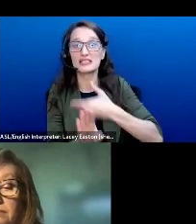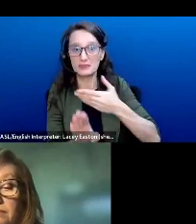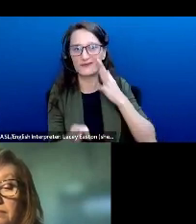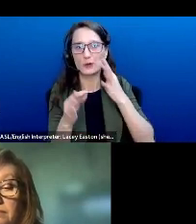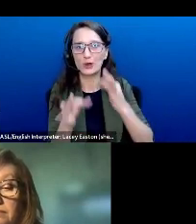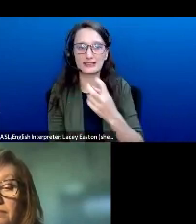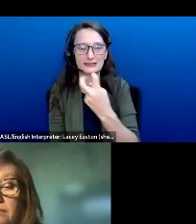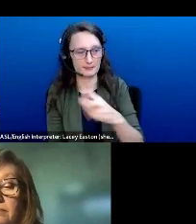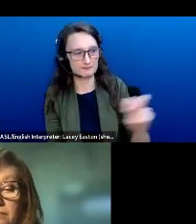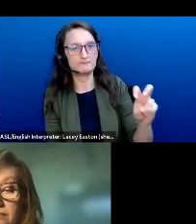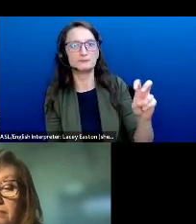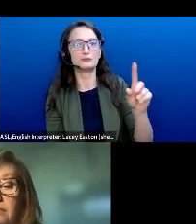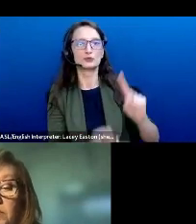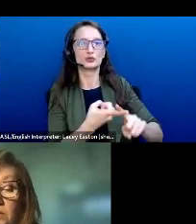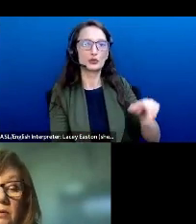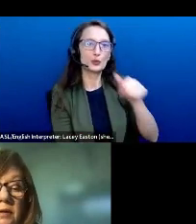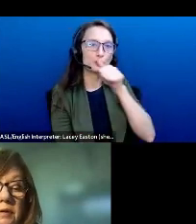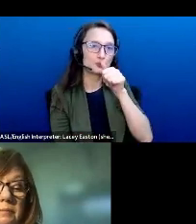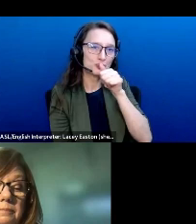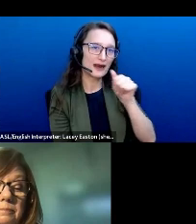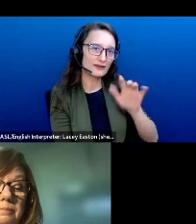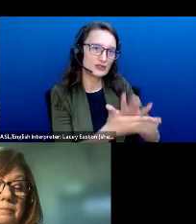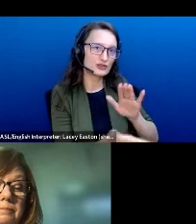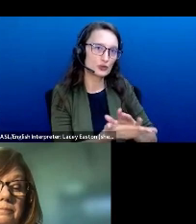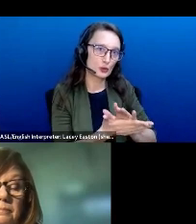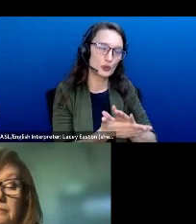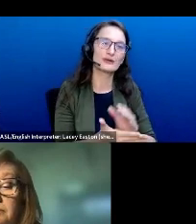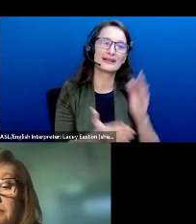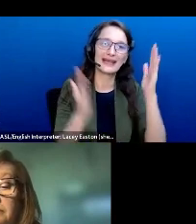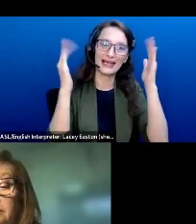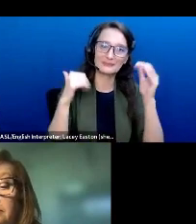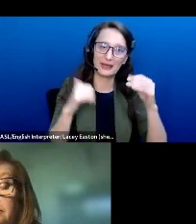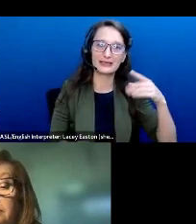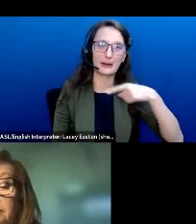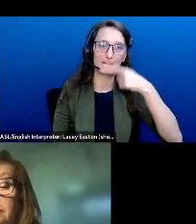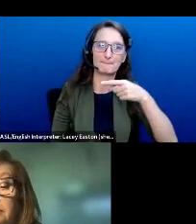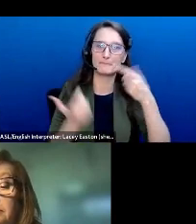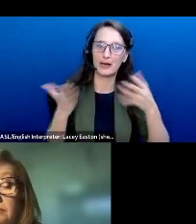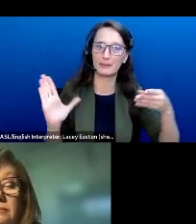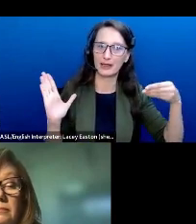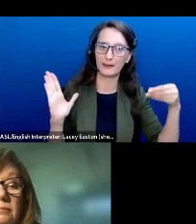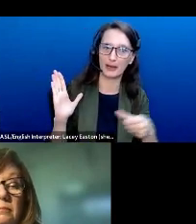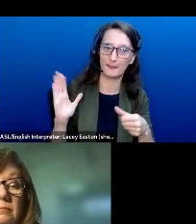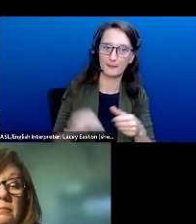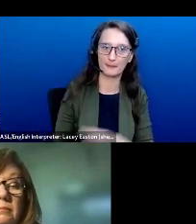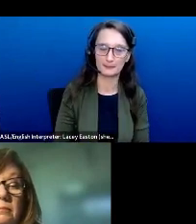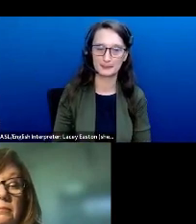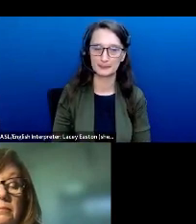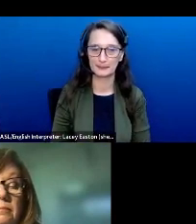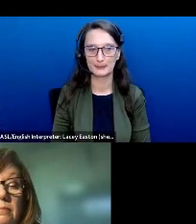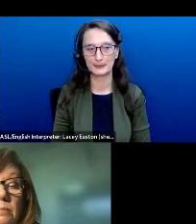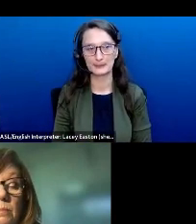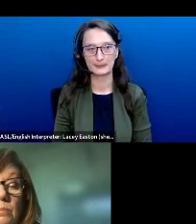Siguiente diapositiva. Por favor,